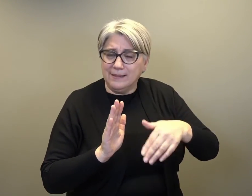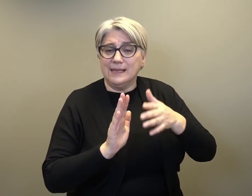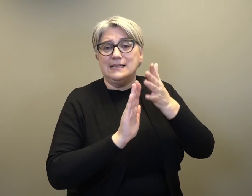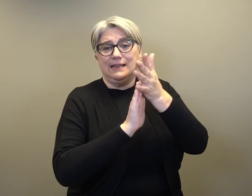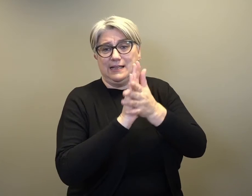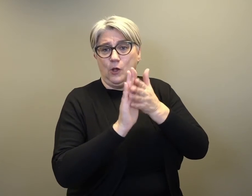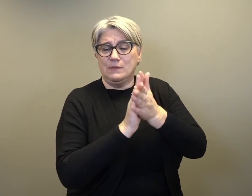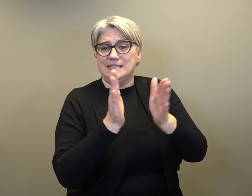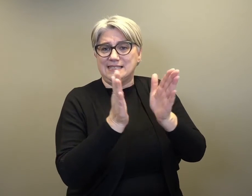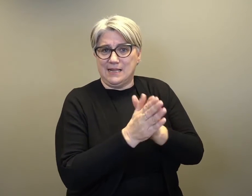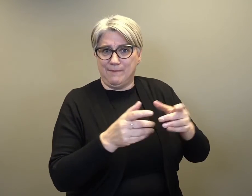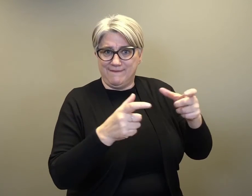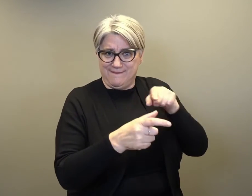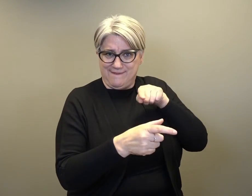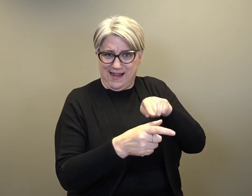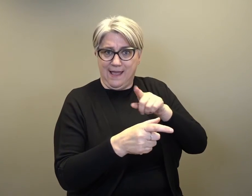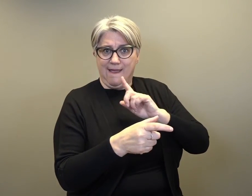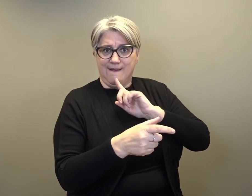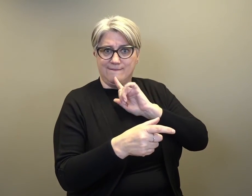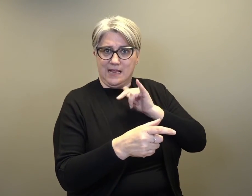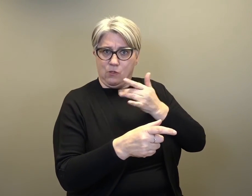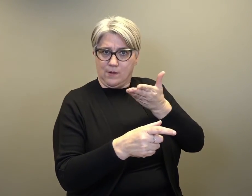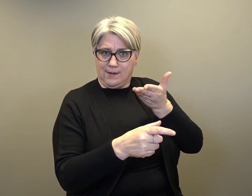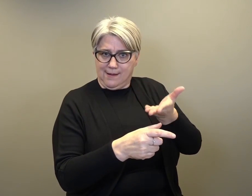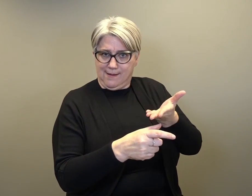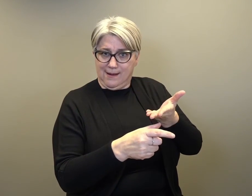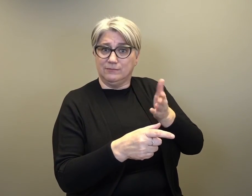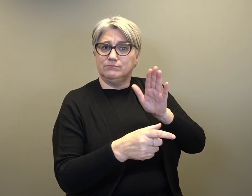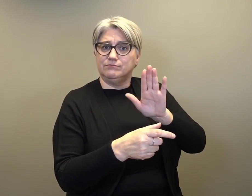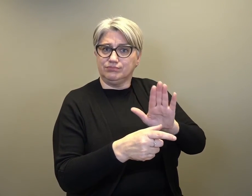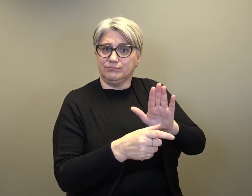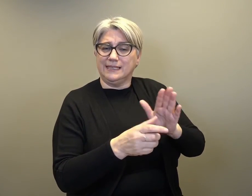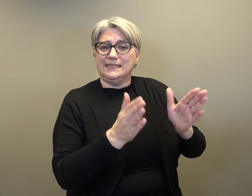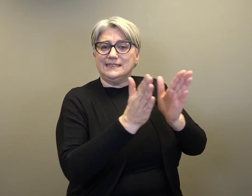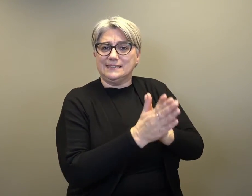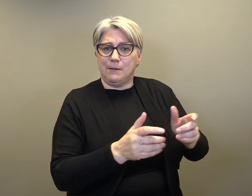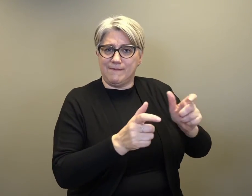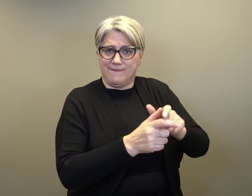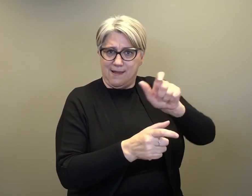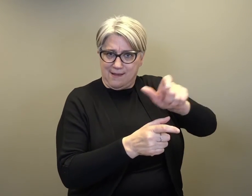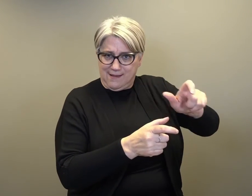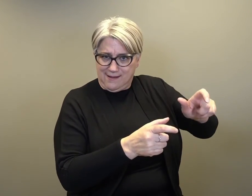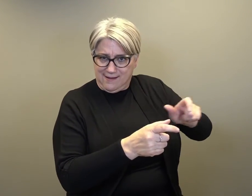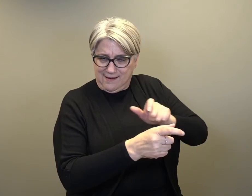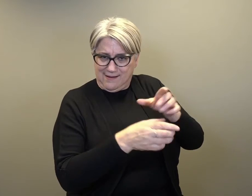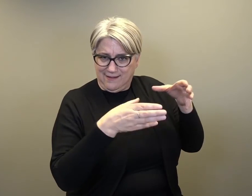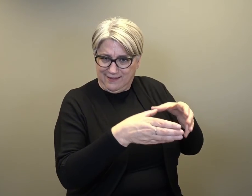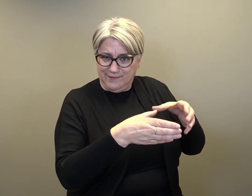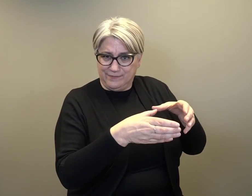táknmálsamfélagið viður- kennt sem samfélag manna